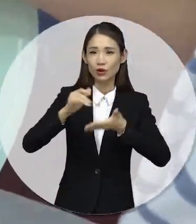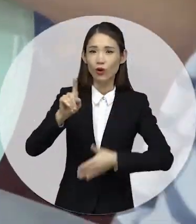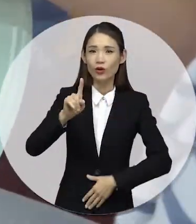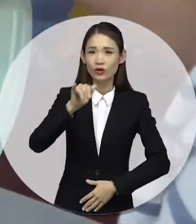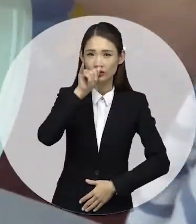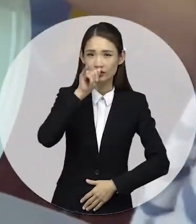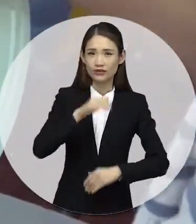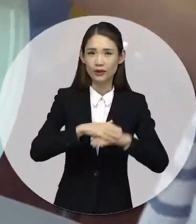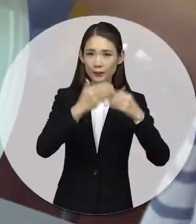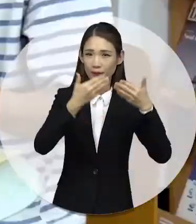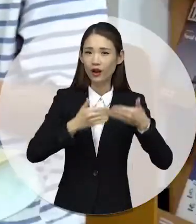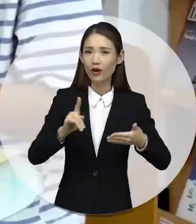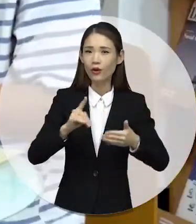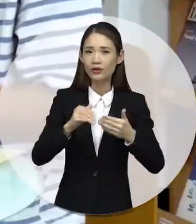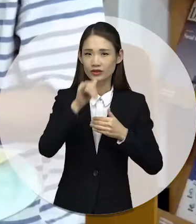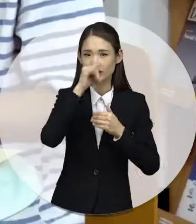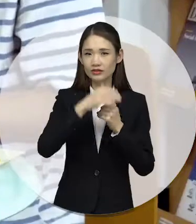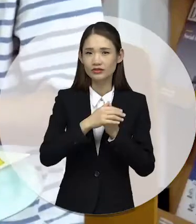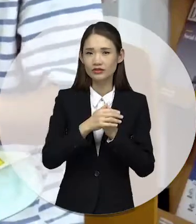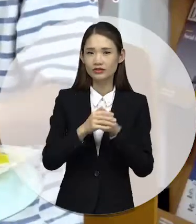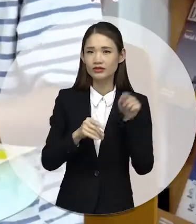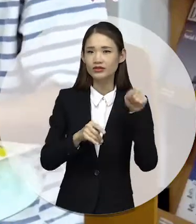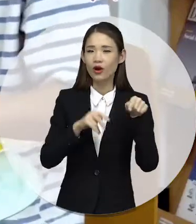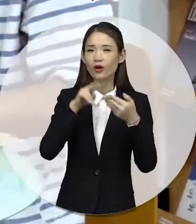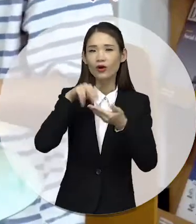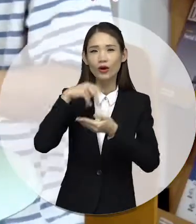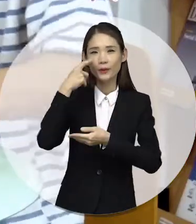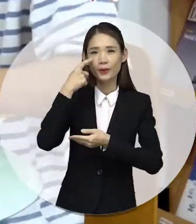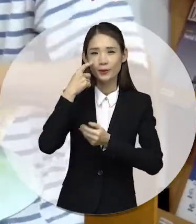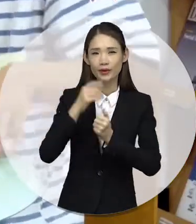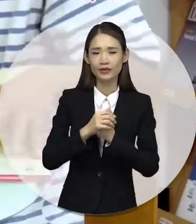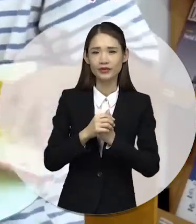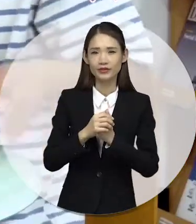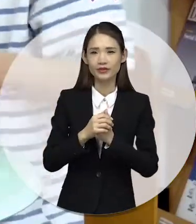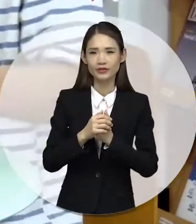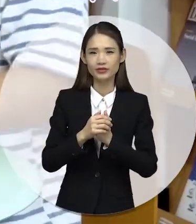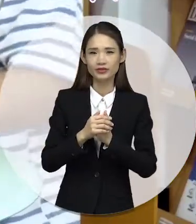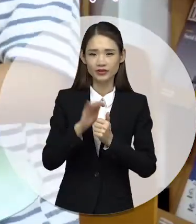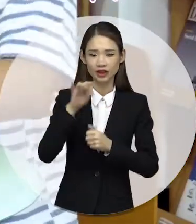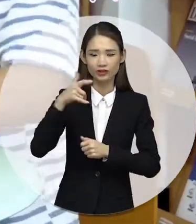김소희 : 지도 아까 받은 거, 여기 이거 읽어봐. 김한솔 : 지도, 이거인가? 김소희 : 응. 나는 점자를 못 읽으니까.